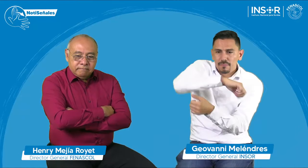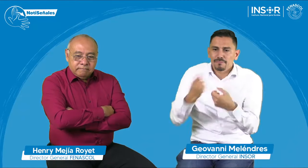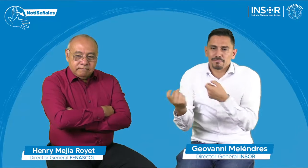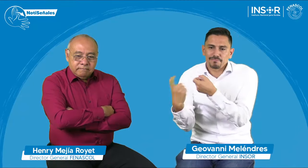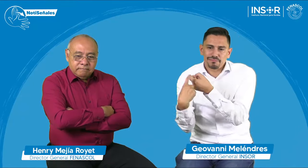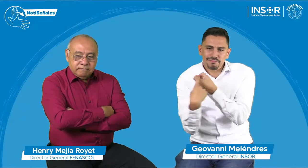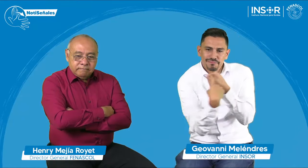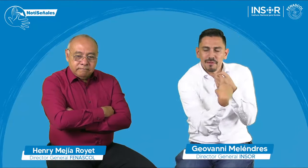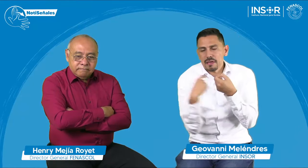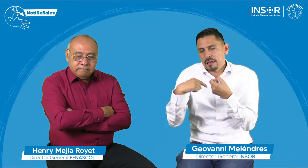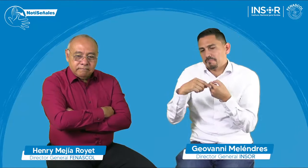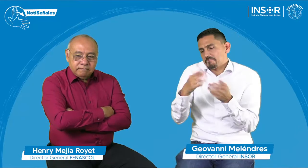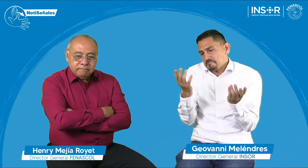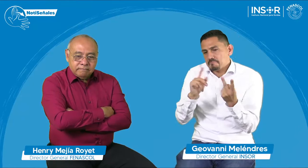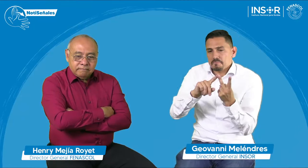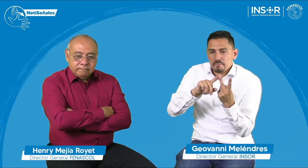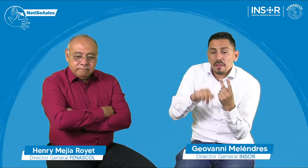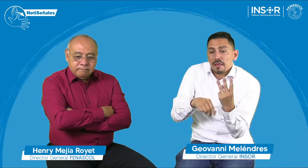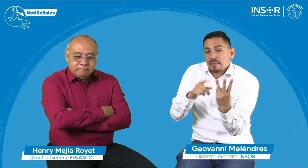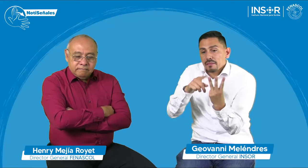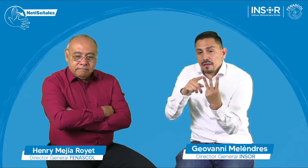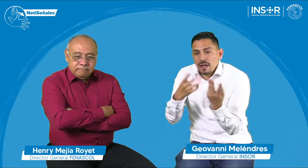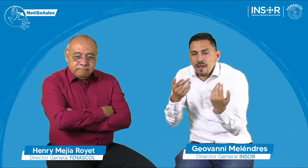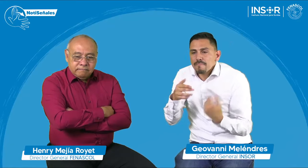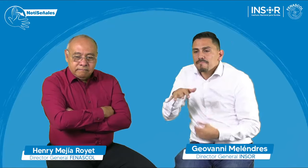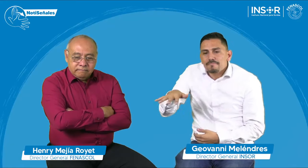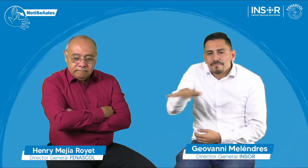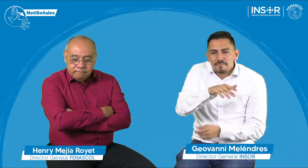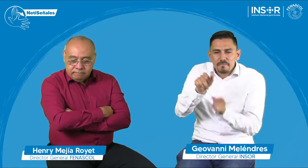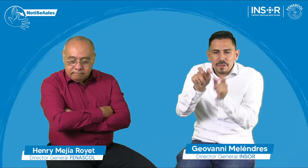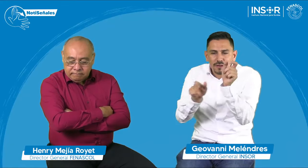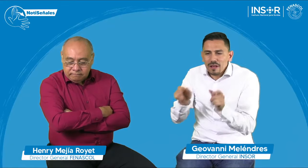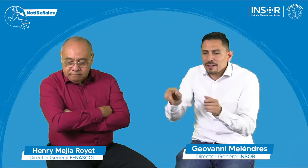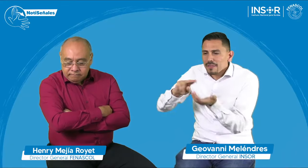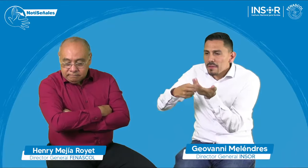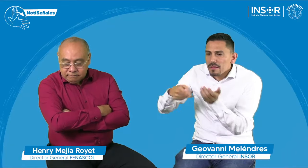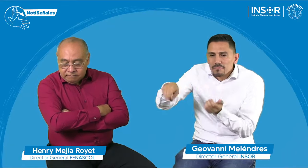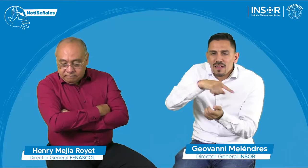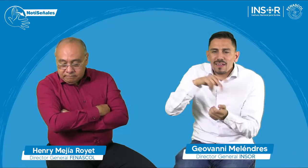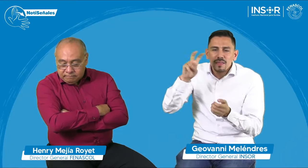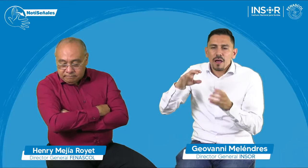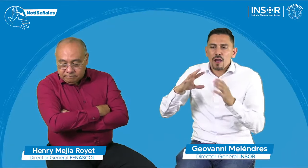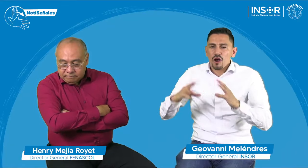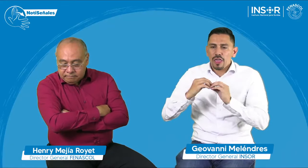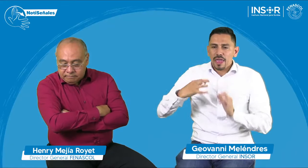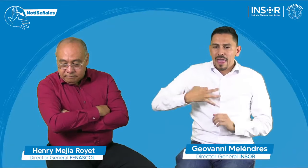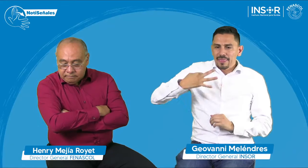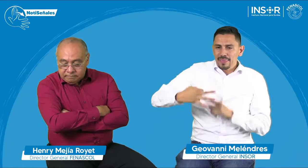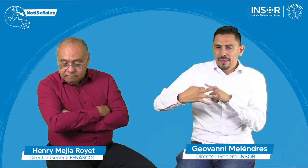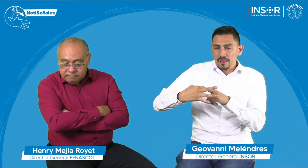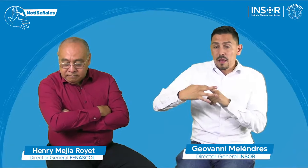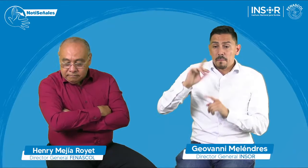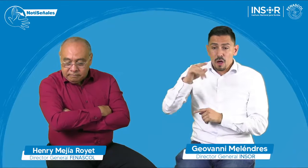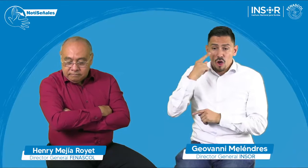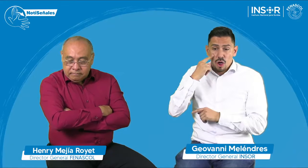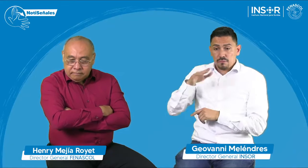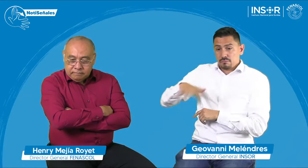de señas a nivel nacional y el registro de intérpretes. Quienes hayan aprobado esta evaluación podrán estar en el